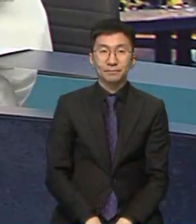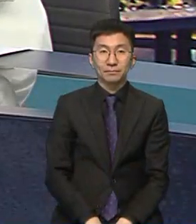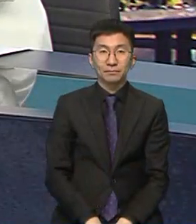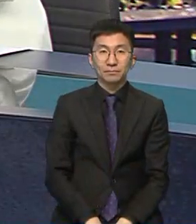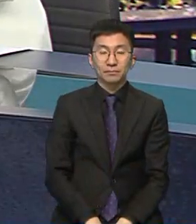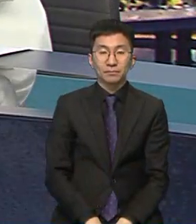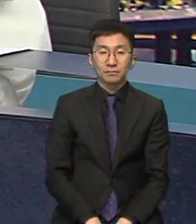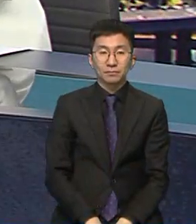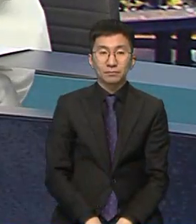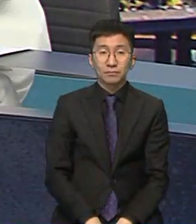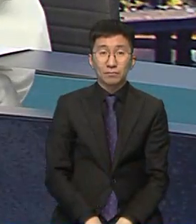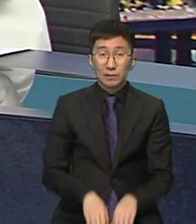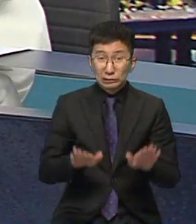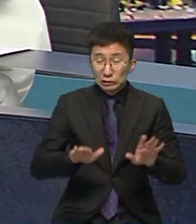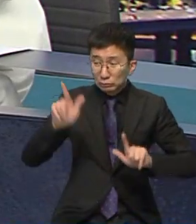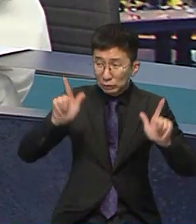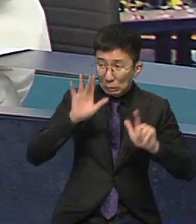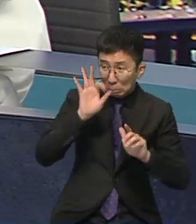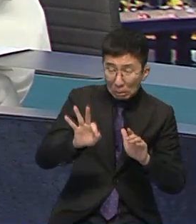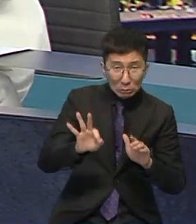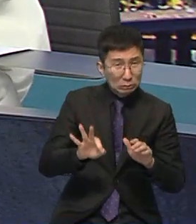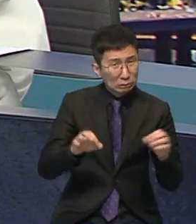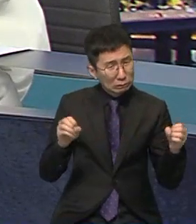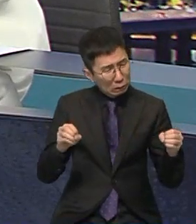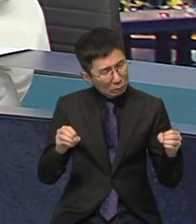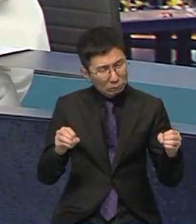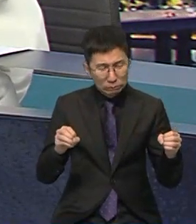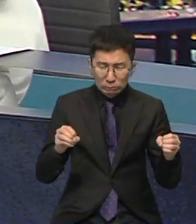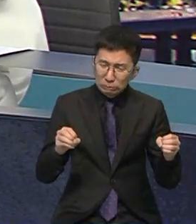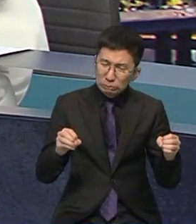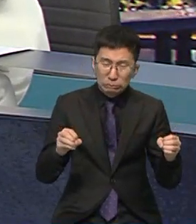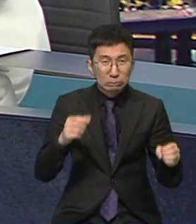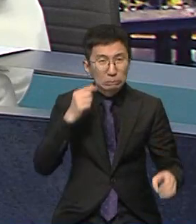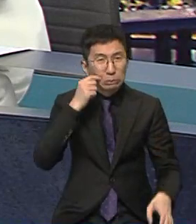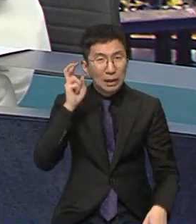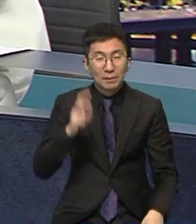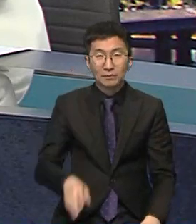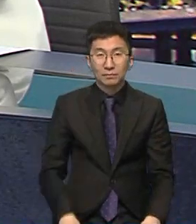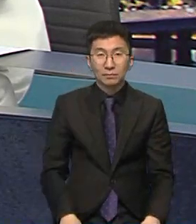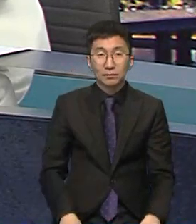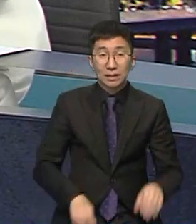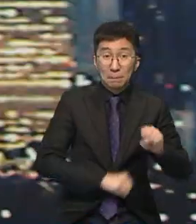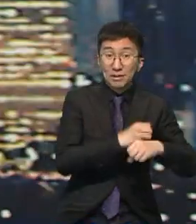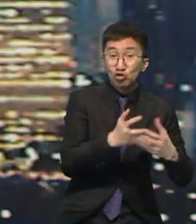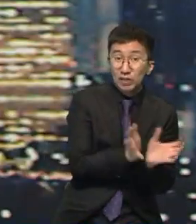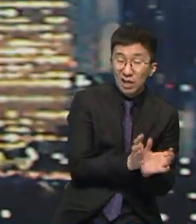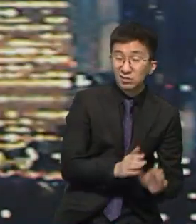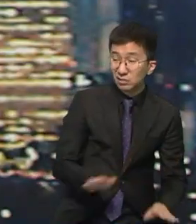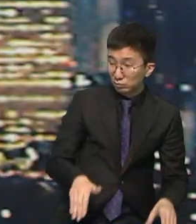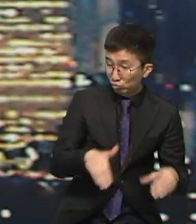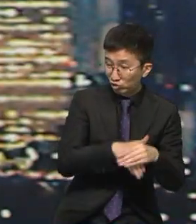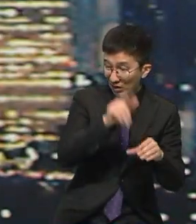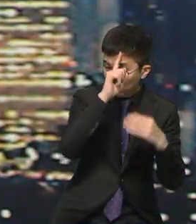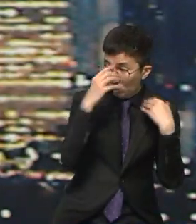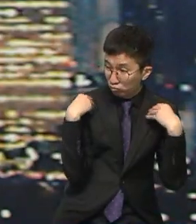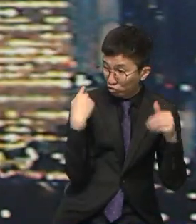(앵커) 그렇기는 한데 지금의 여야 관계를 보면 논의가 진전이 될까 싶기는 합니다. 당장 민주당은 전 정부 깎아내리기로